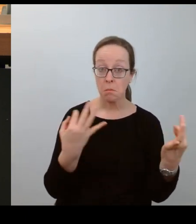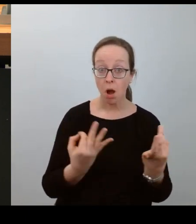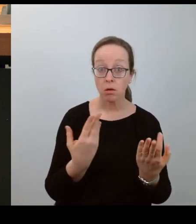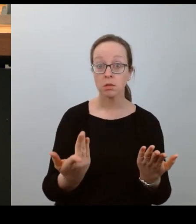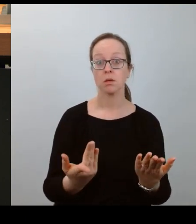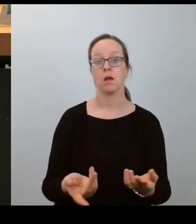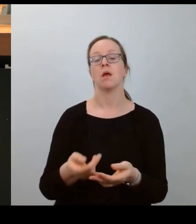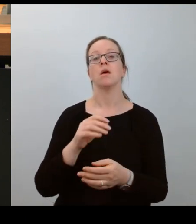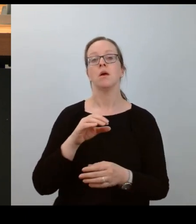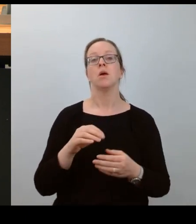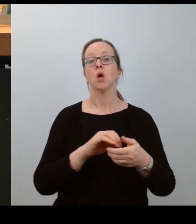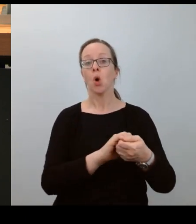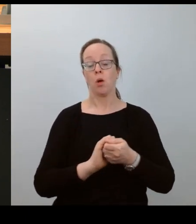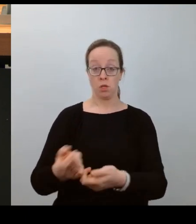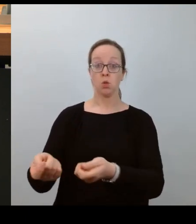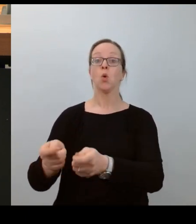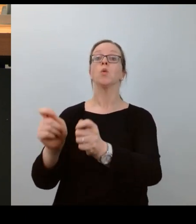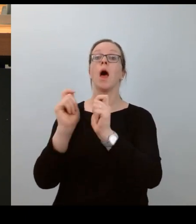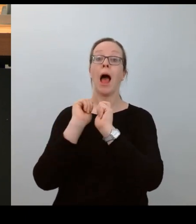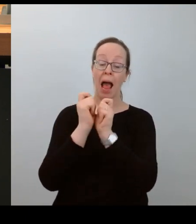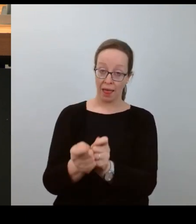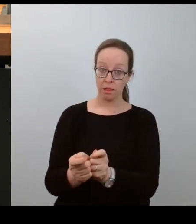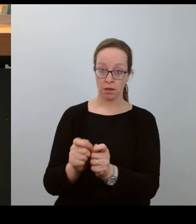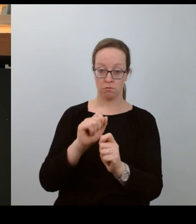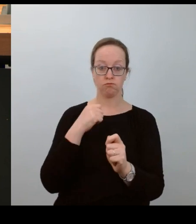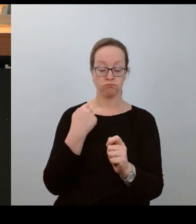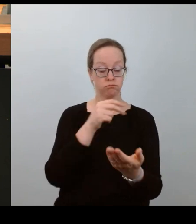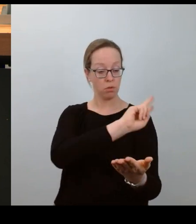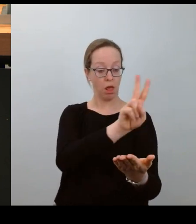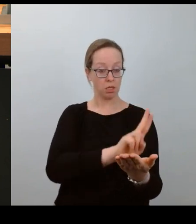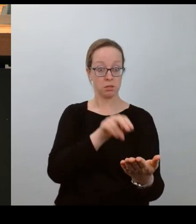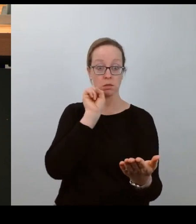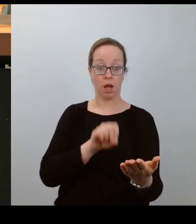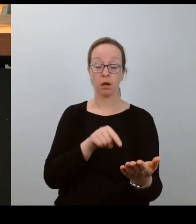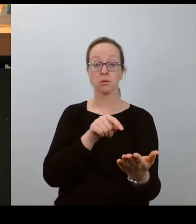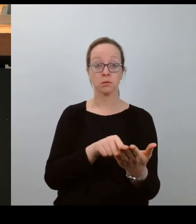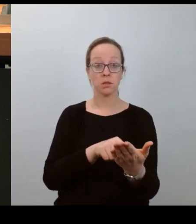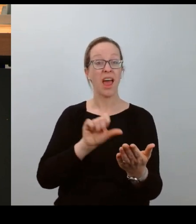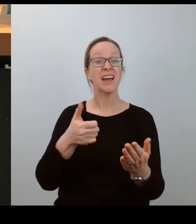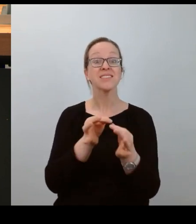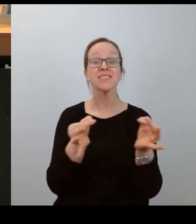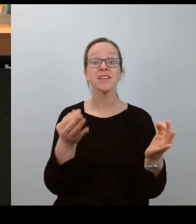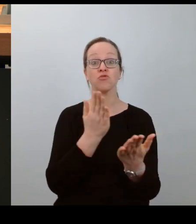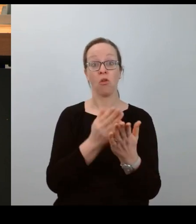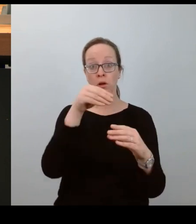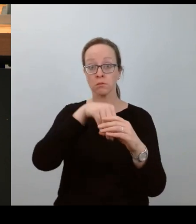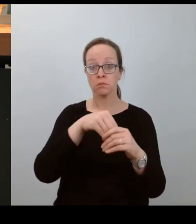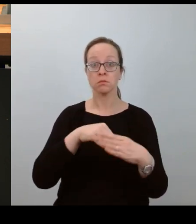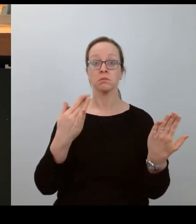verstärken, um eine funktionale Organisationsstruktur zum Ausbau des Arbeitsraumprogramms zu entwickeln und so weiter Also